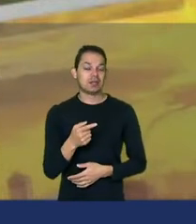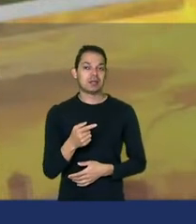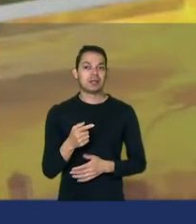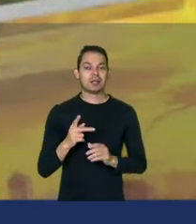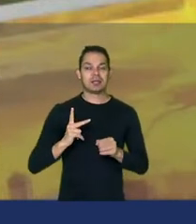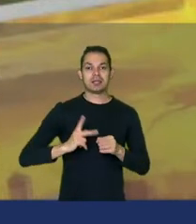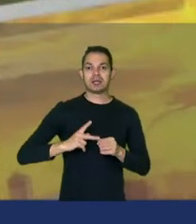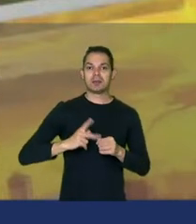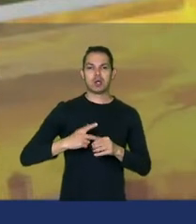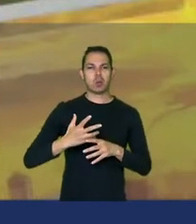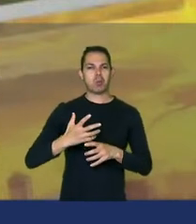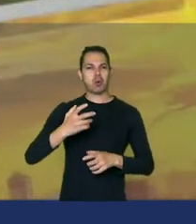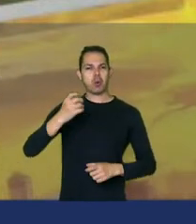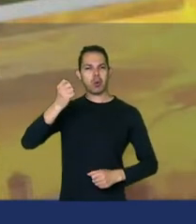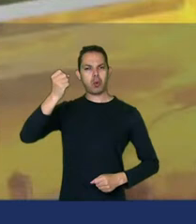AQUISITIVO E A PETROBRAS ESBANJANDO LUCRO E O POVO SE